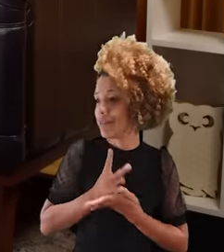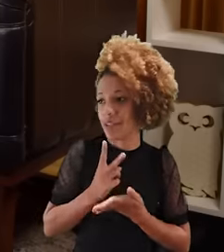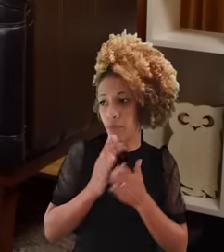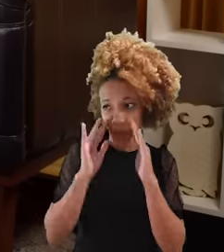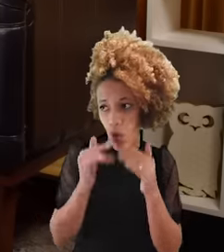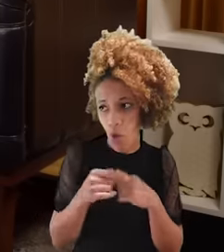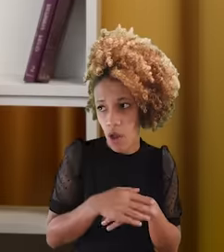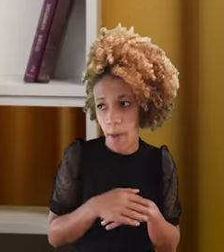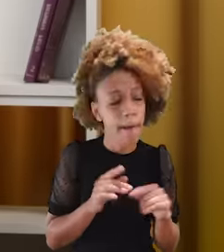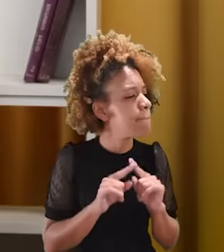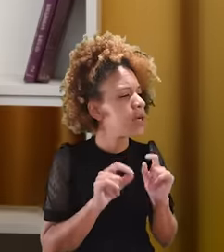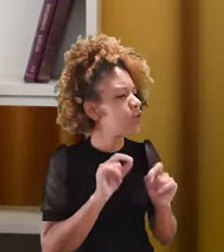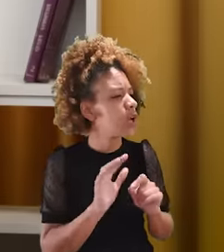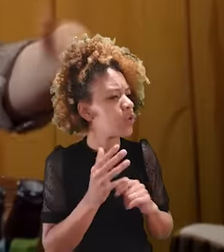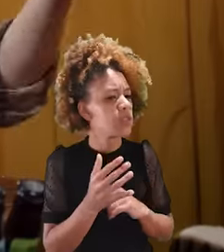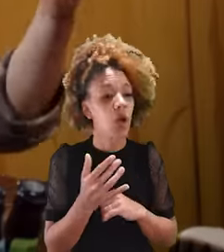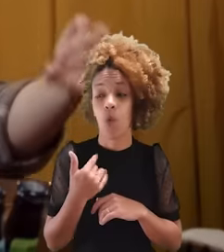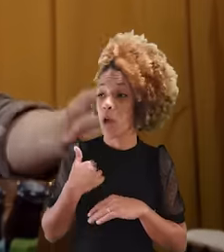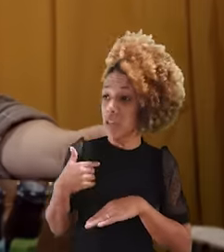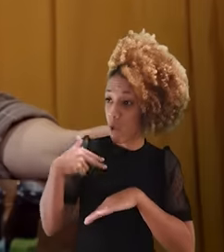tava falando mesma coisa que aconteceu quando Desculpa também quando eu me coloquei contra o